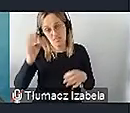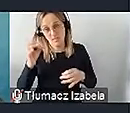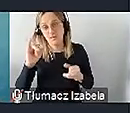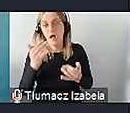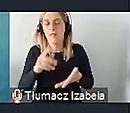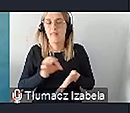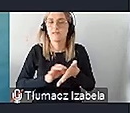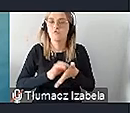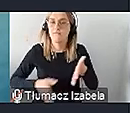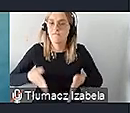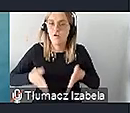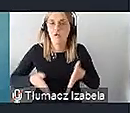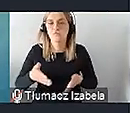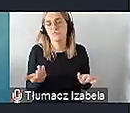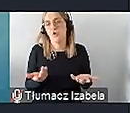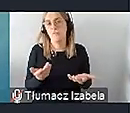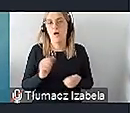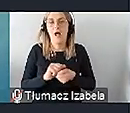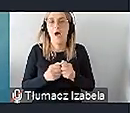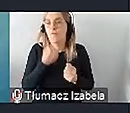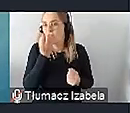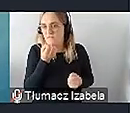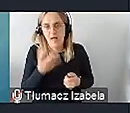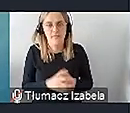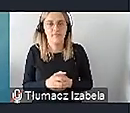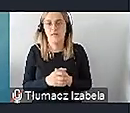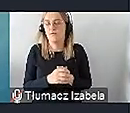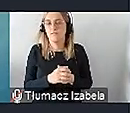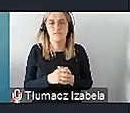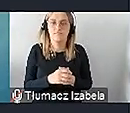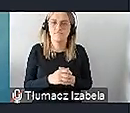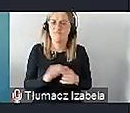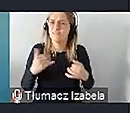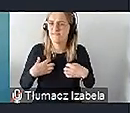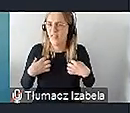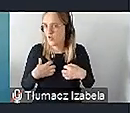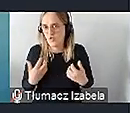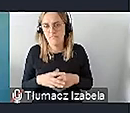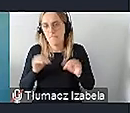jak narysować robota albo dinozaura, albo kwiatek, to można znaleźć sobie wzór tutaj.